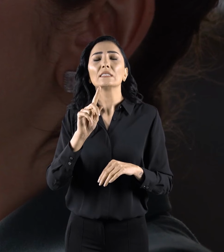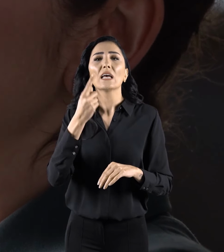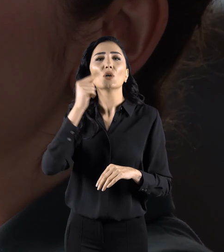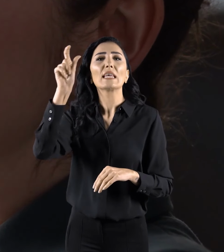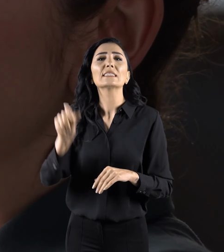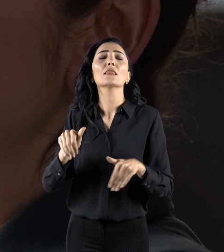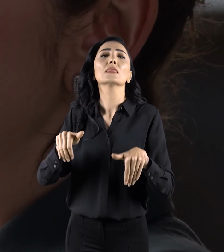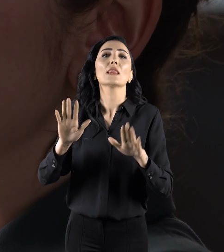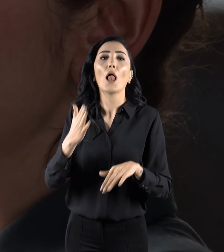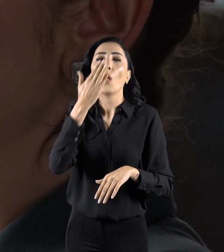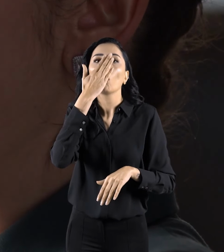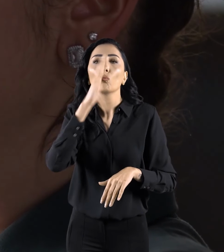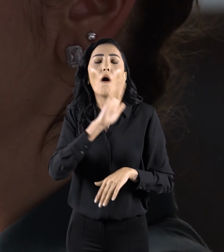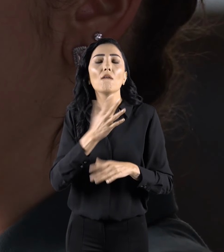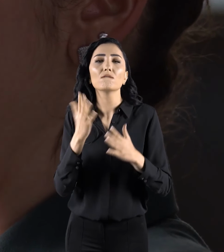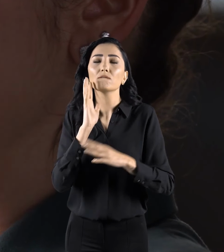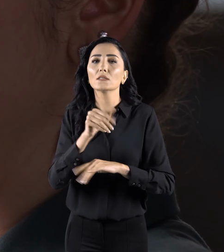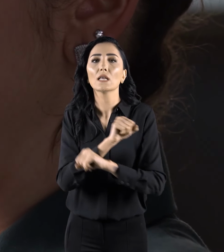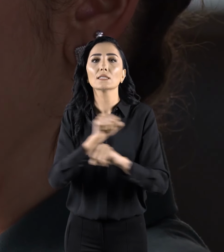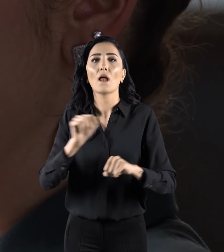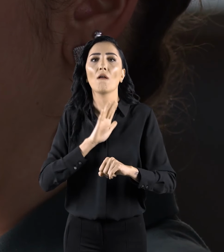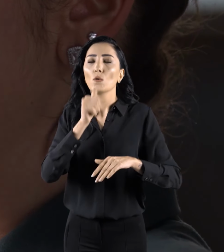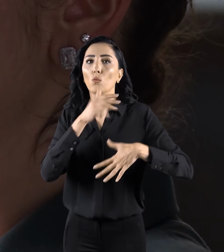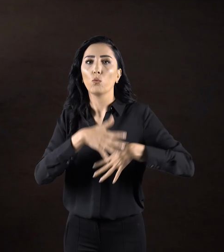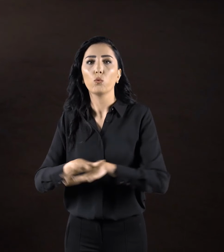Sadece insanları değil aslında doğayı da çok fazla etkiliyor seller.